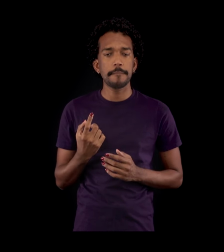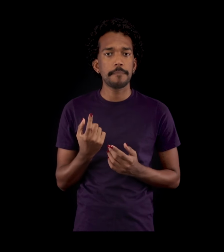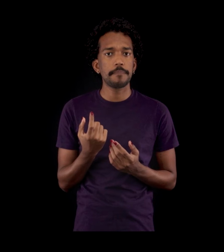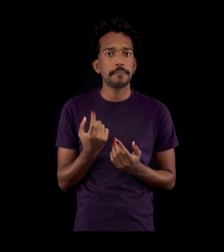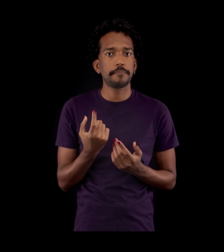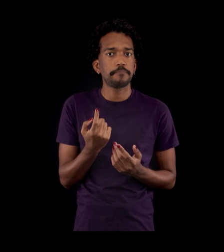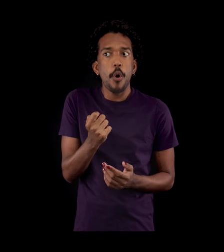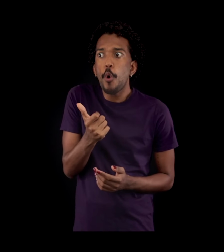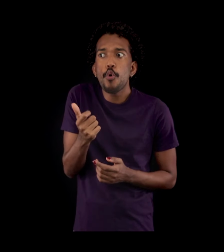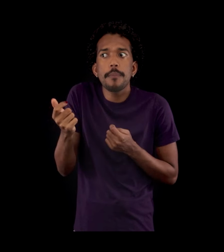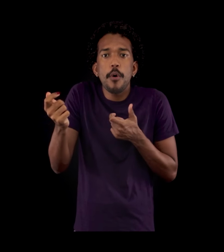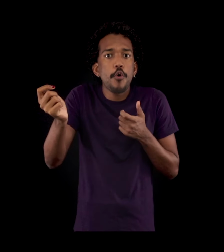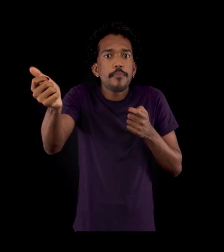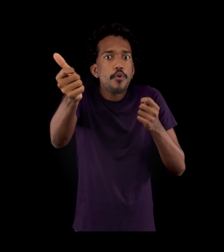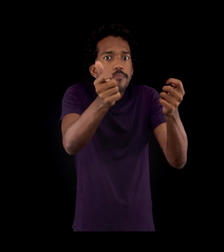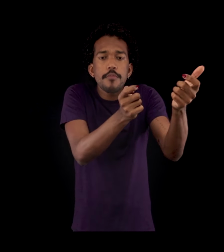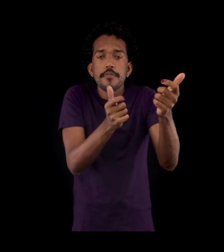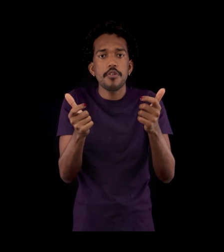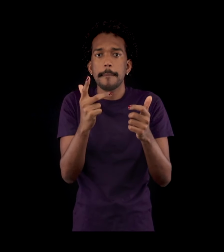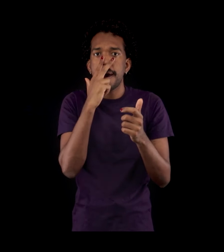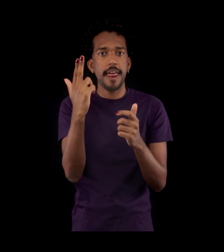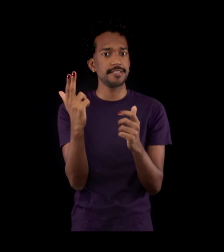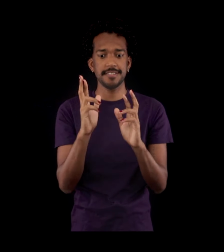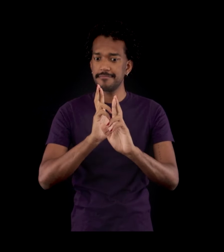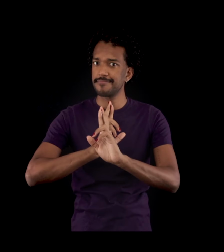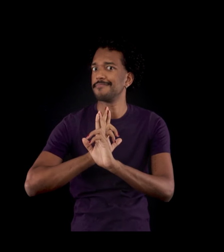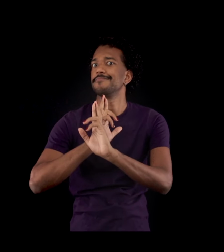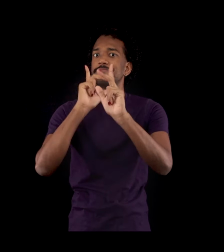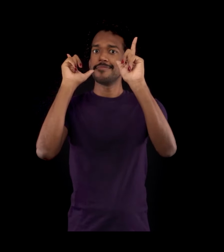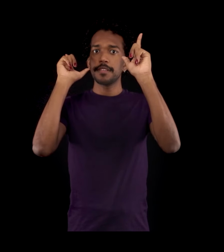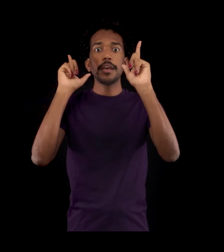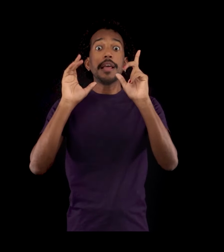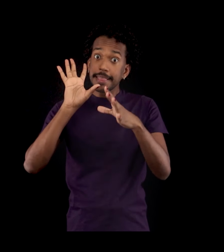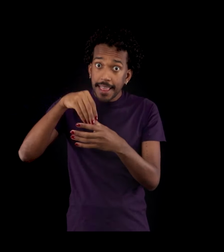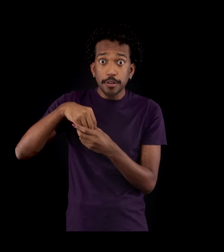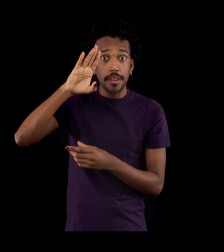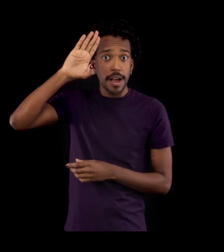como dizem – é um ponto fora da curva, dentro principalmente da academia.